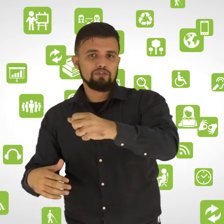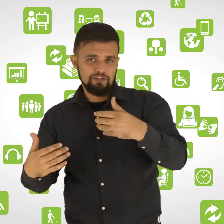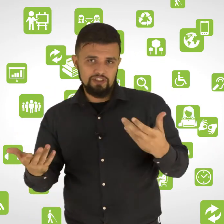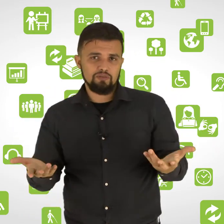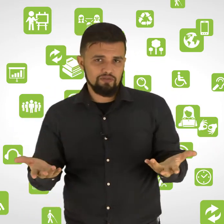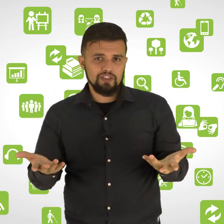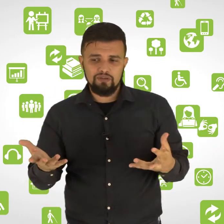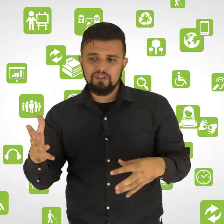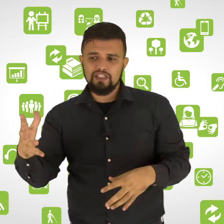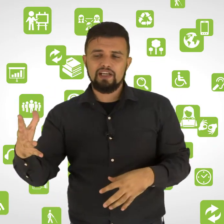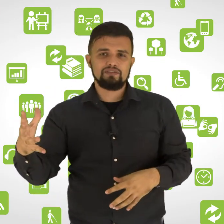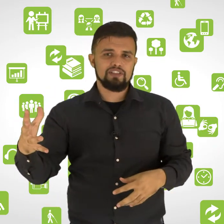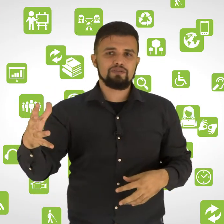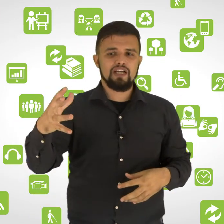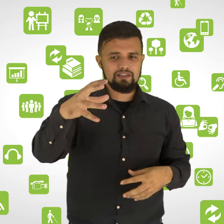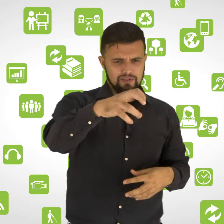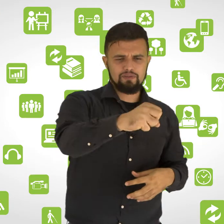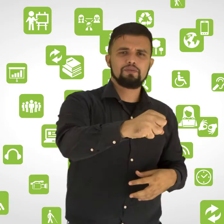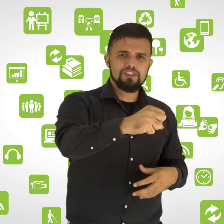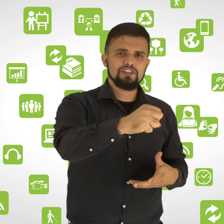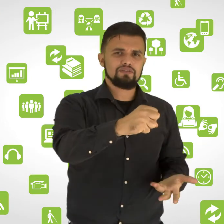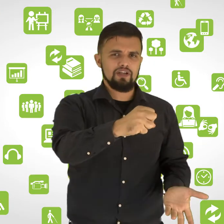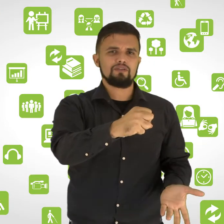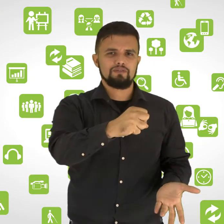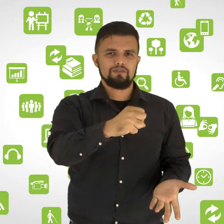Se eu fizer esse movimento ao contrário, seria o gato que deu uma mordida no cão.